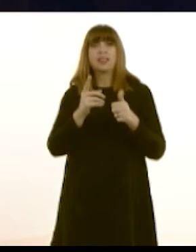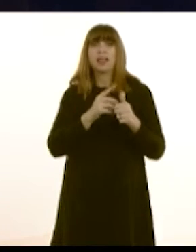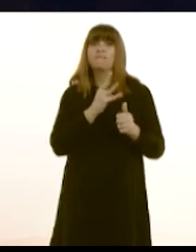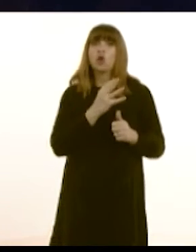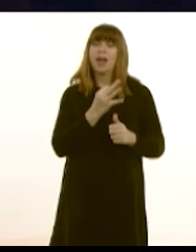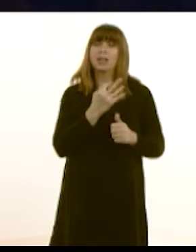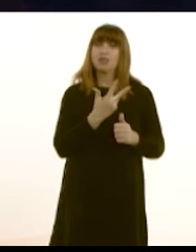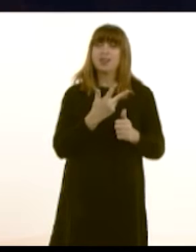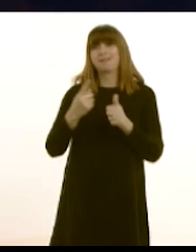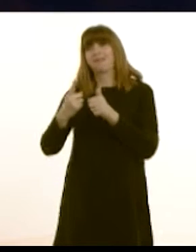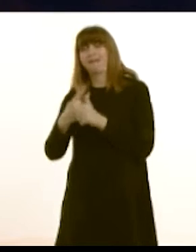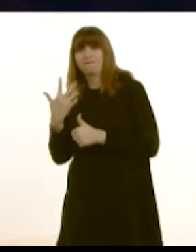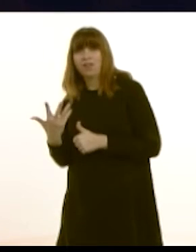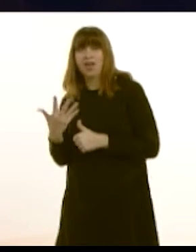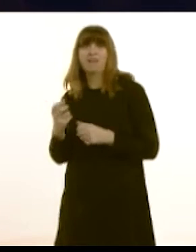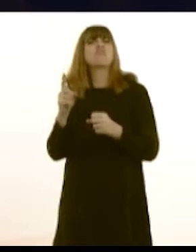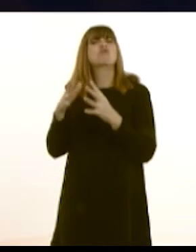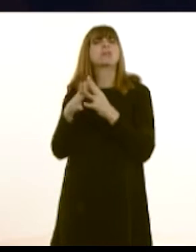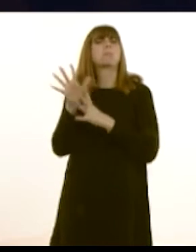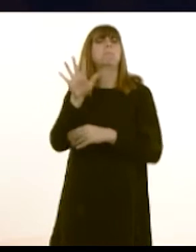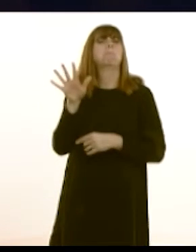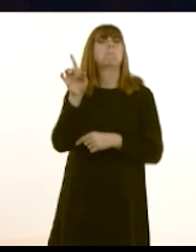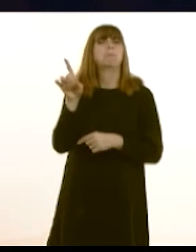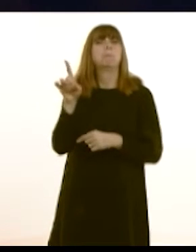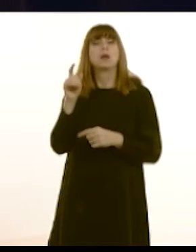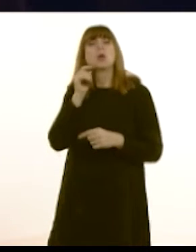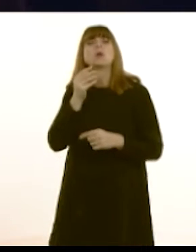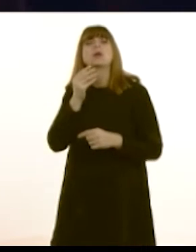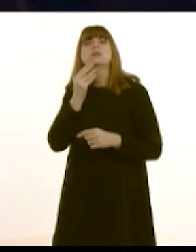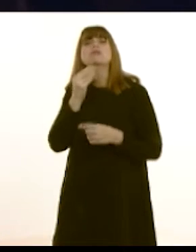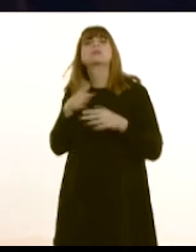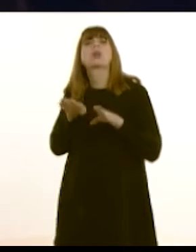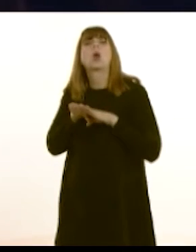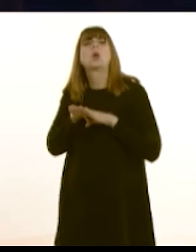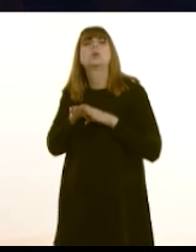Ond, hefyd, maeír A483, ffordd osgoi Wrecsam, aír A5 hefyd naill ai wedi cael eu cau dros